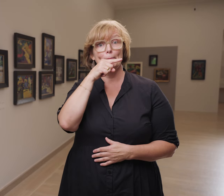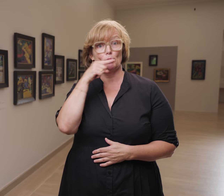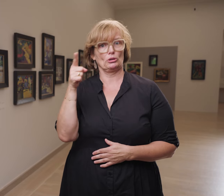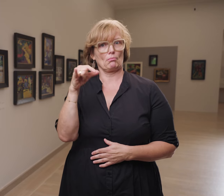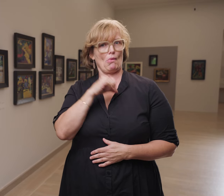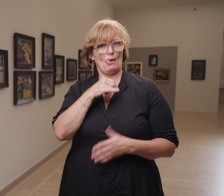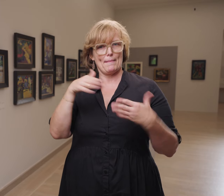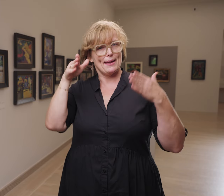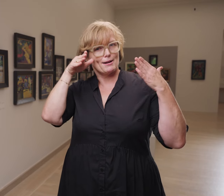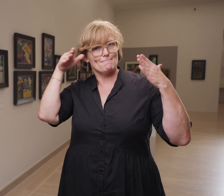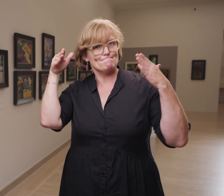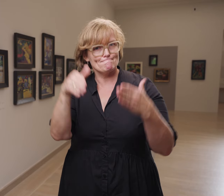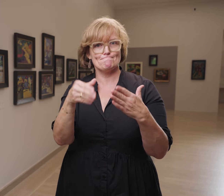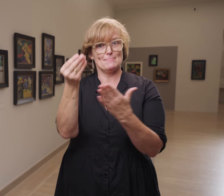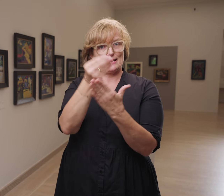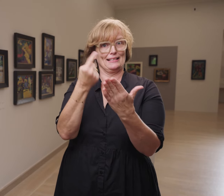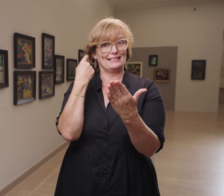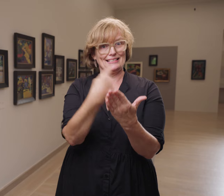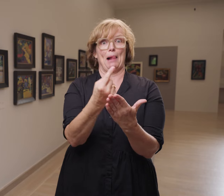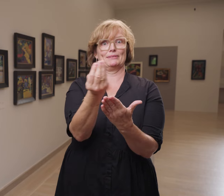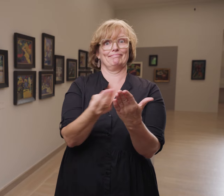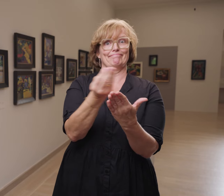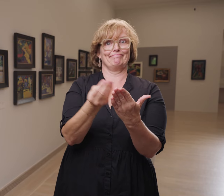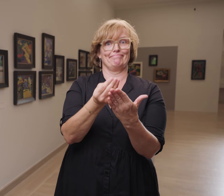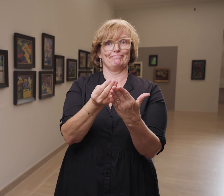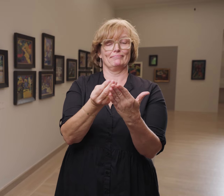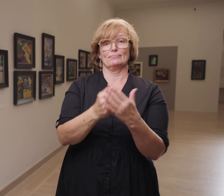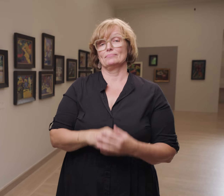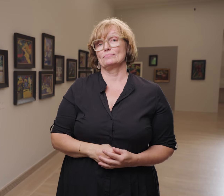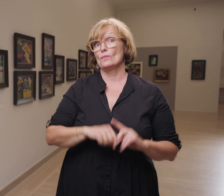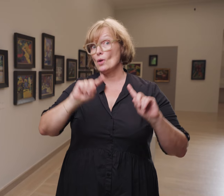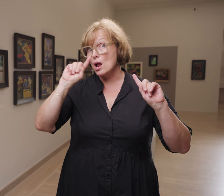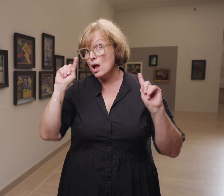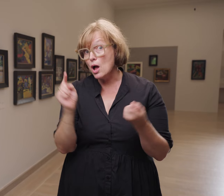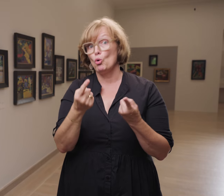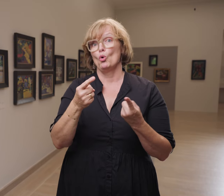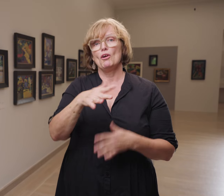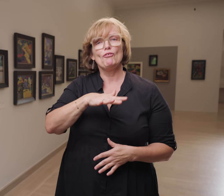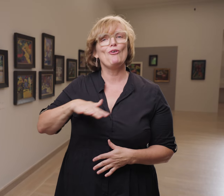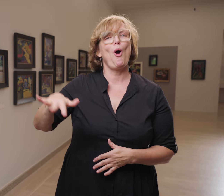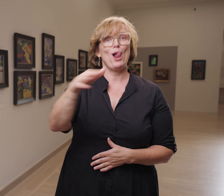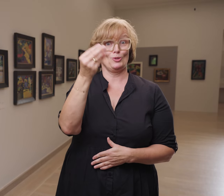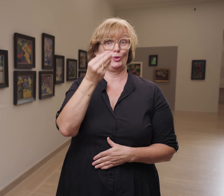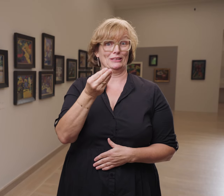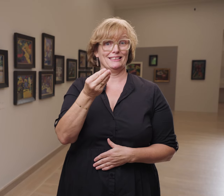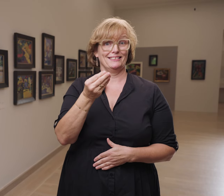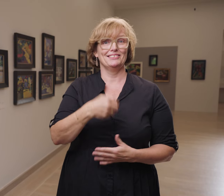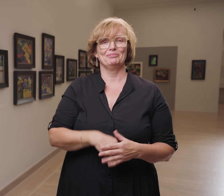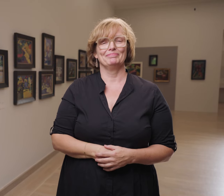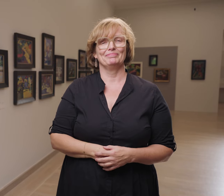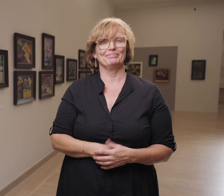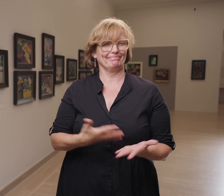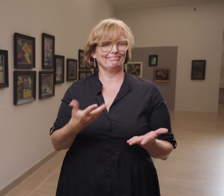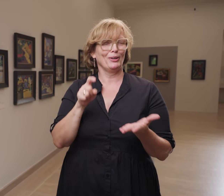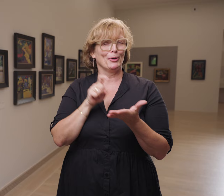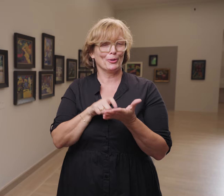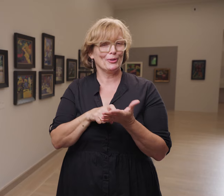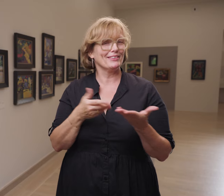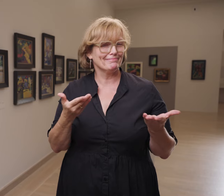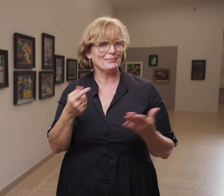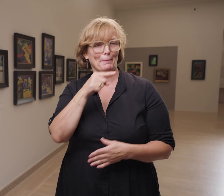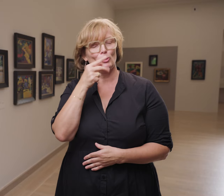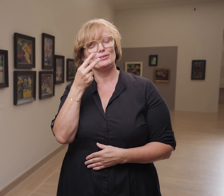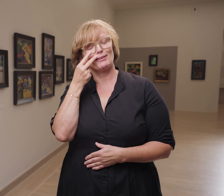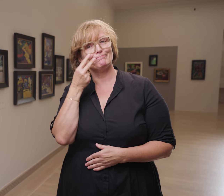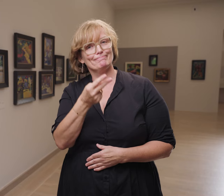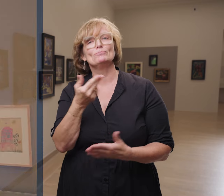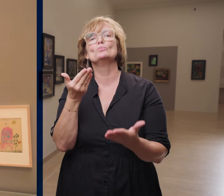Sie interessierte sich für Kinderzeichnungen und Volkskunst.